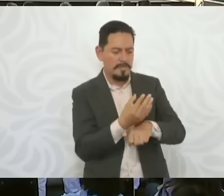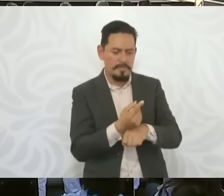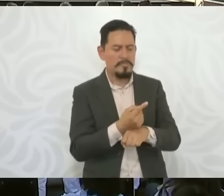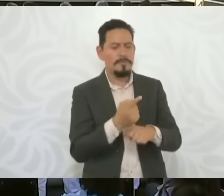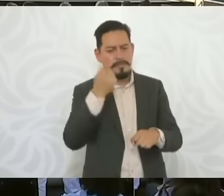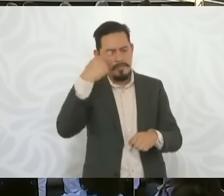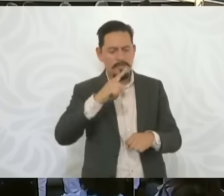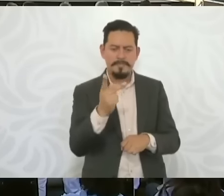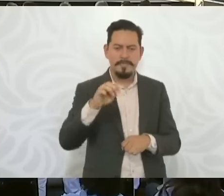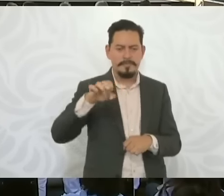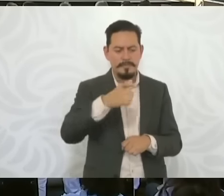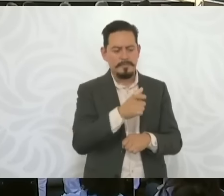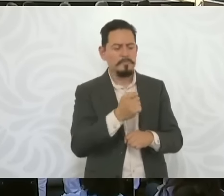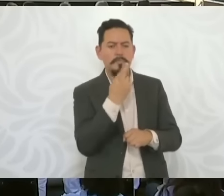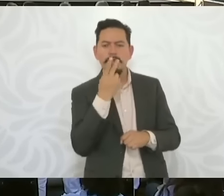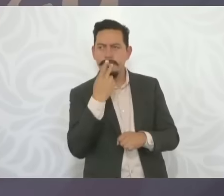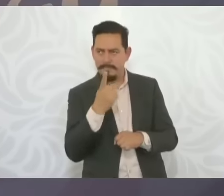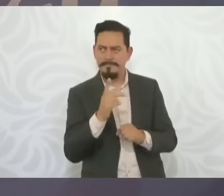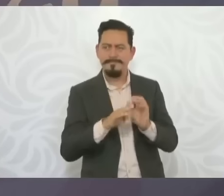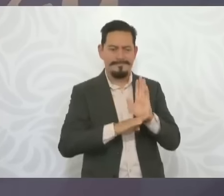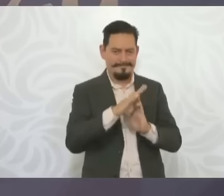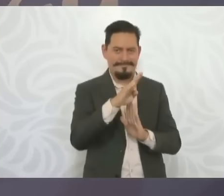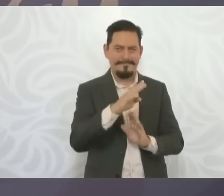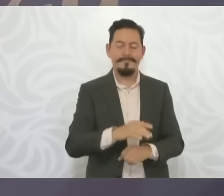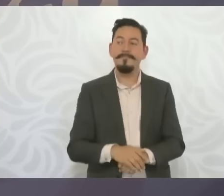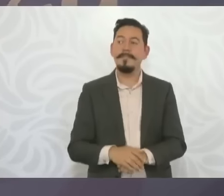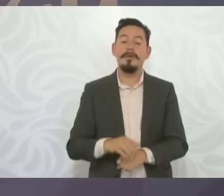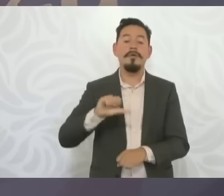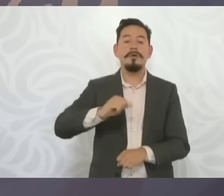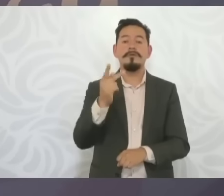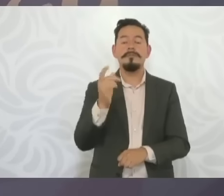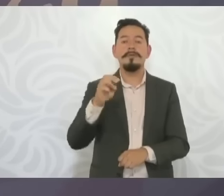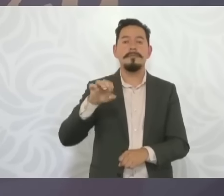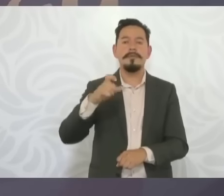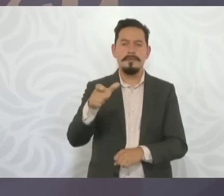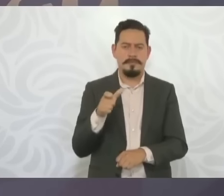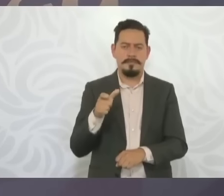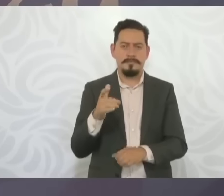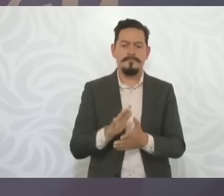reconocimiento también es para manobras. Hoy Pemex es pieza clave en la estabilidad del precio de la